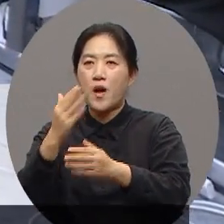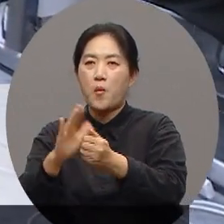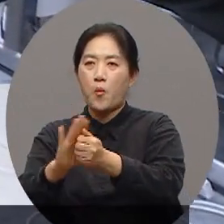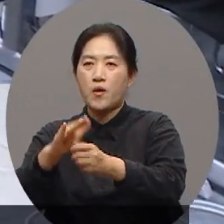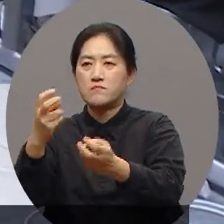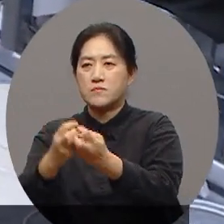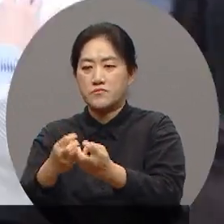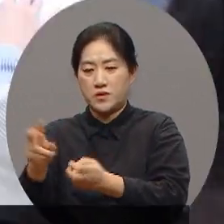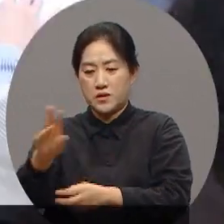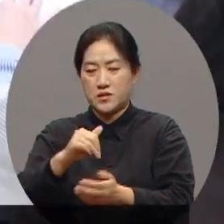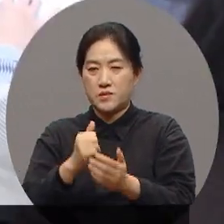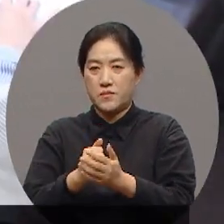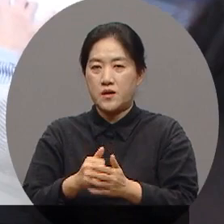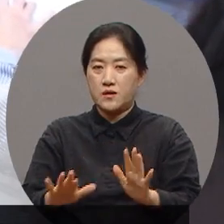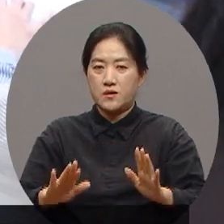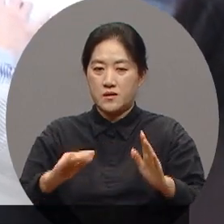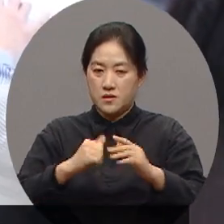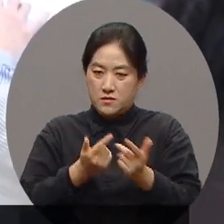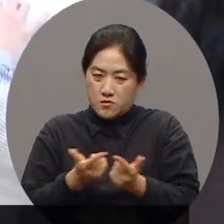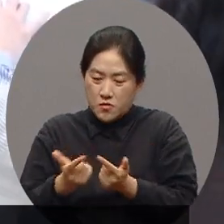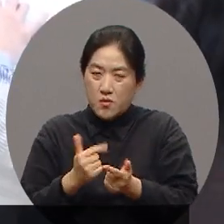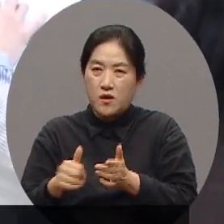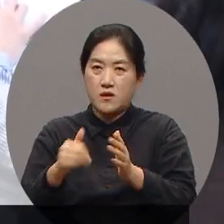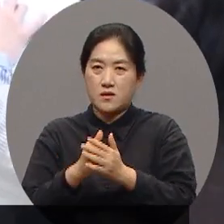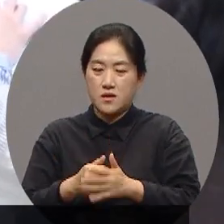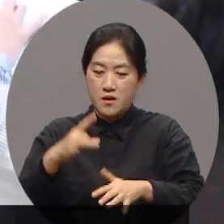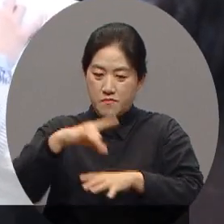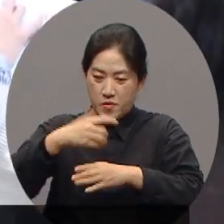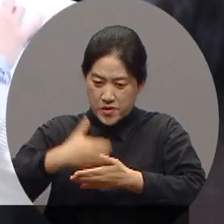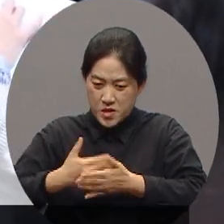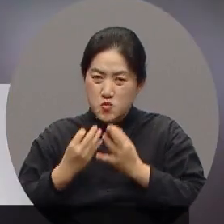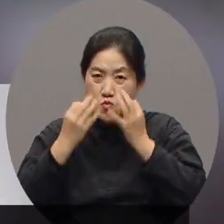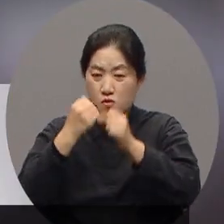아닌 오너 일가 자구계획이라며 태영건설이워크아웃을 신청하면서 뼈를 깎는 자구